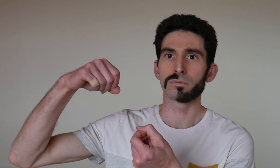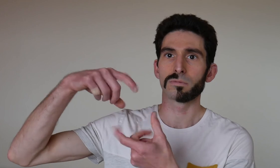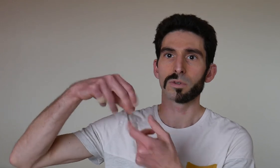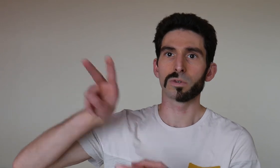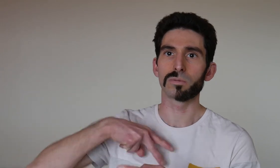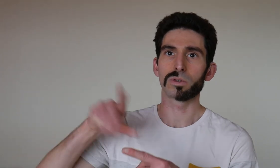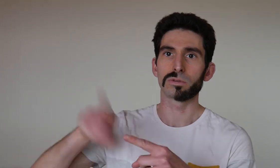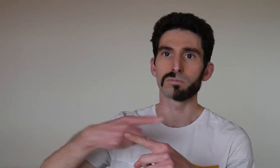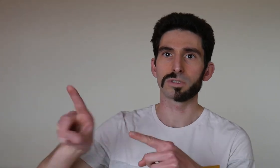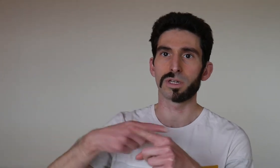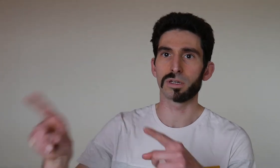Mes hormones sont bizarres...